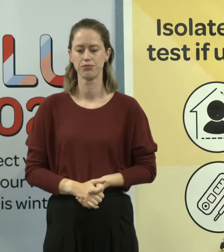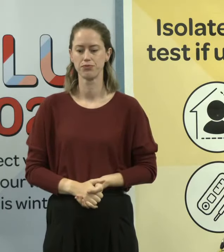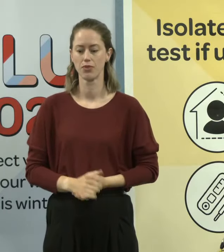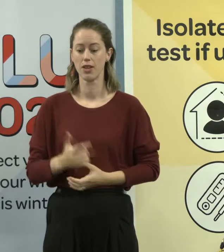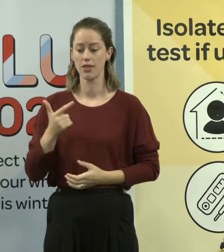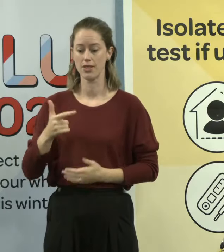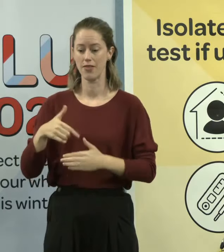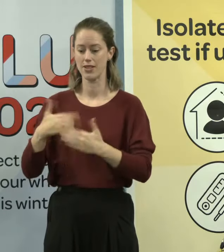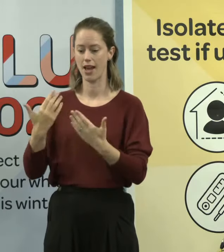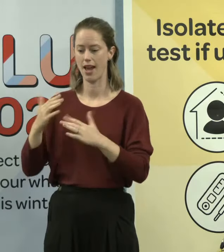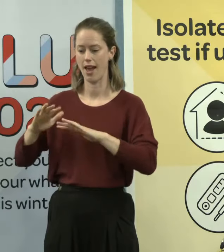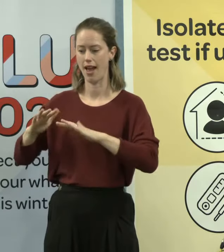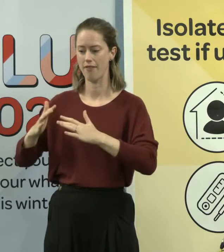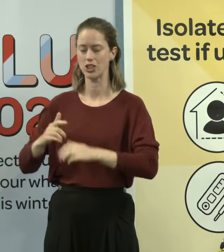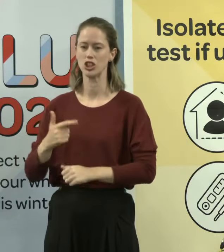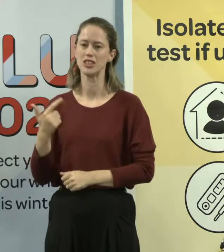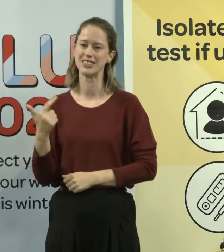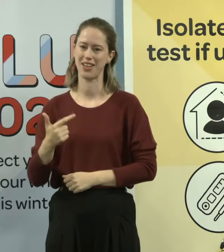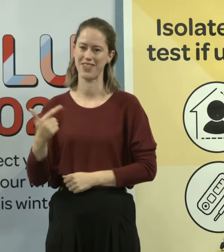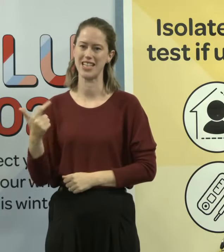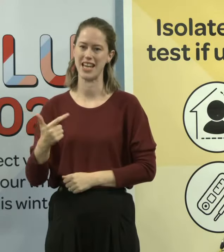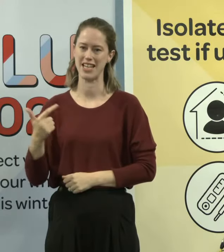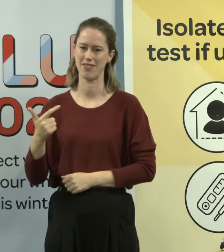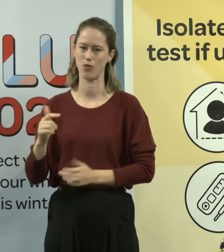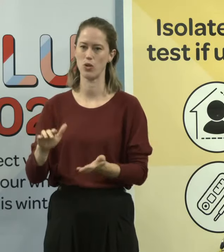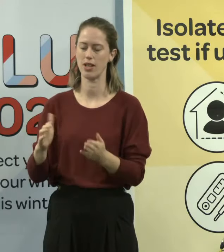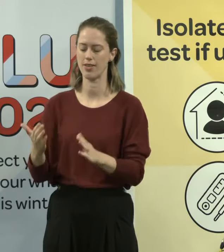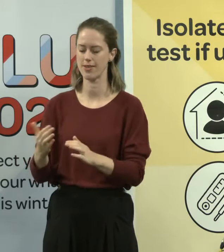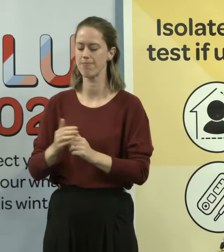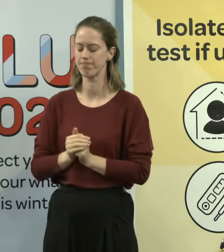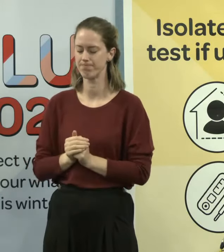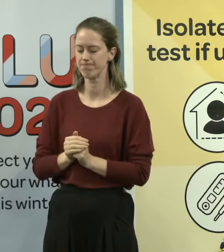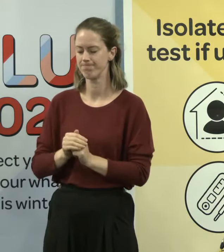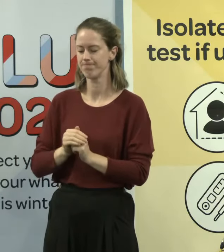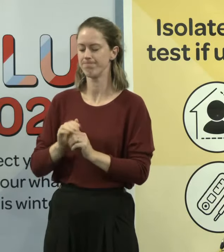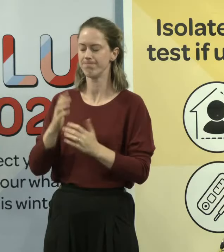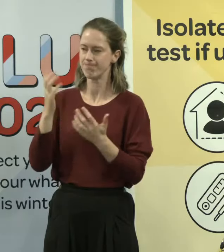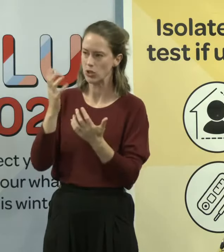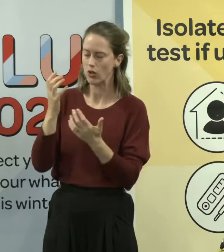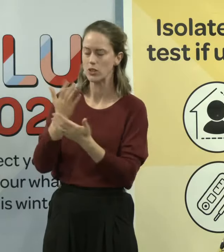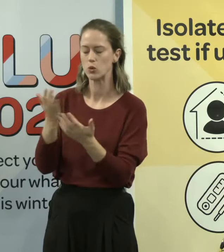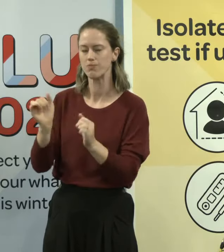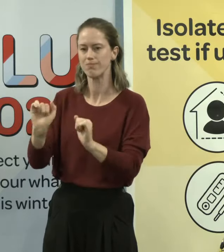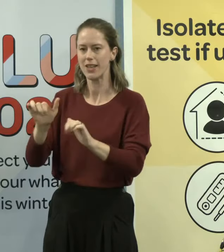COVID, te tango i te tapeke o